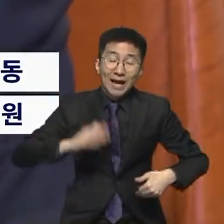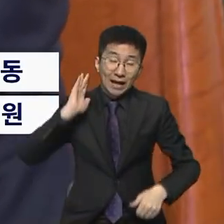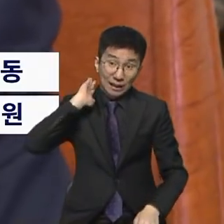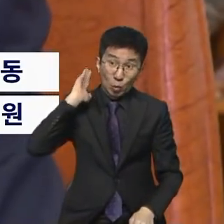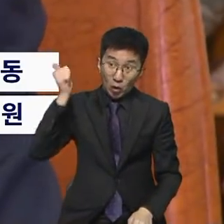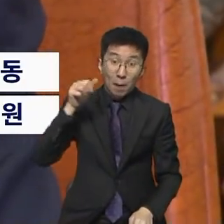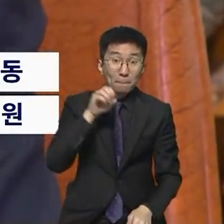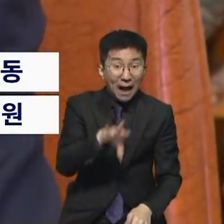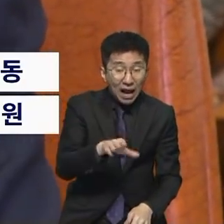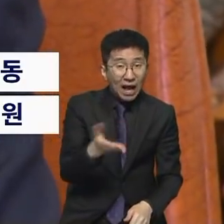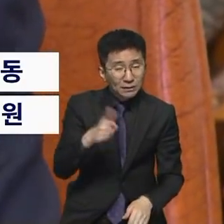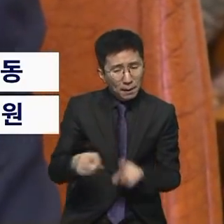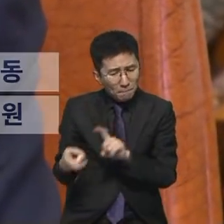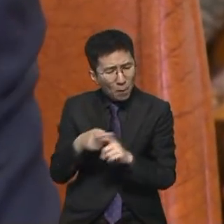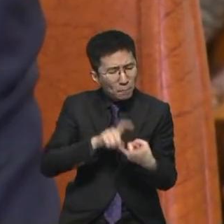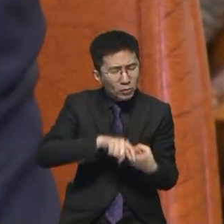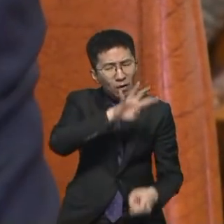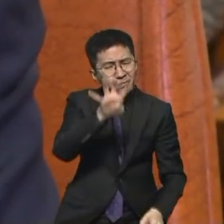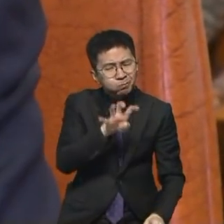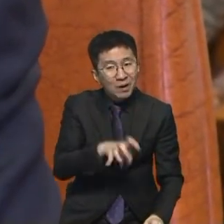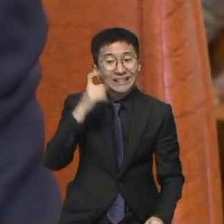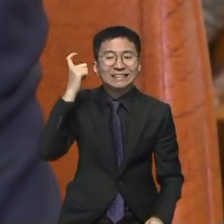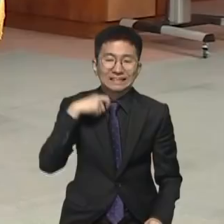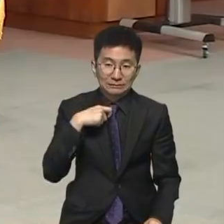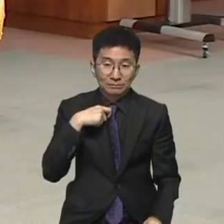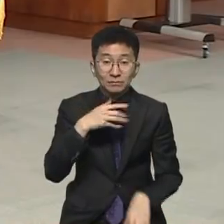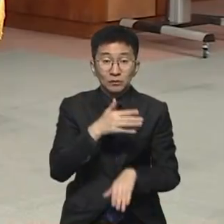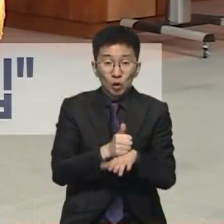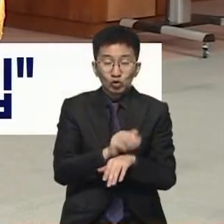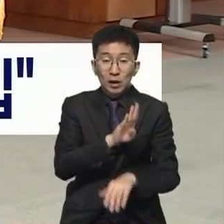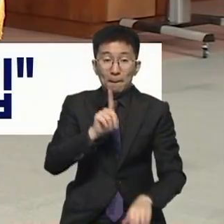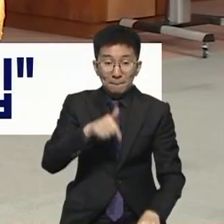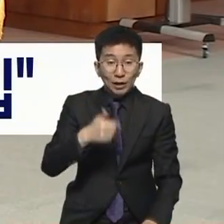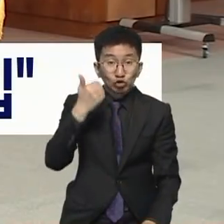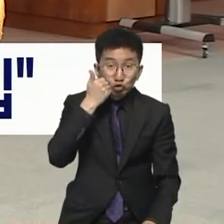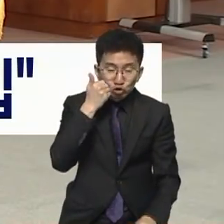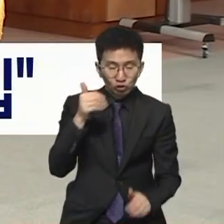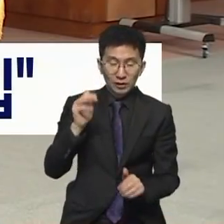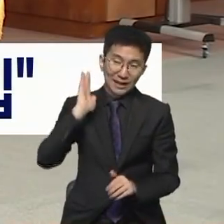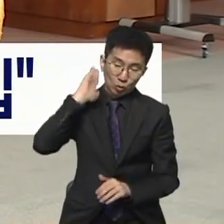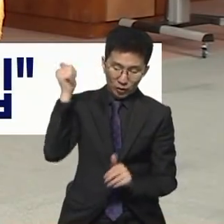든 건지 모호하다는 지적에 박수현 청와대 국민소통수석은 대통령의 뜻을 이야기하는